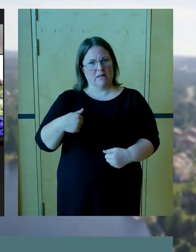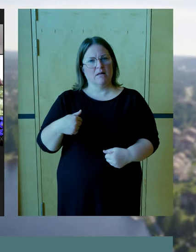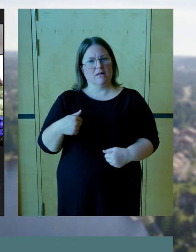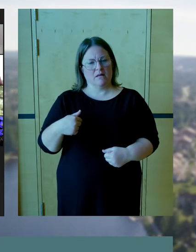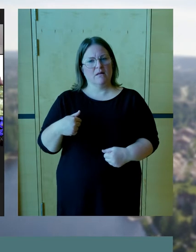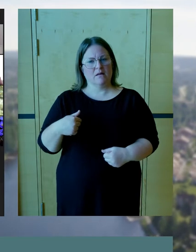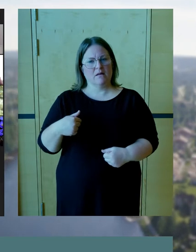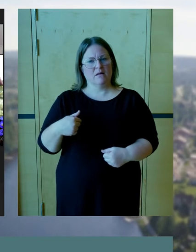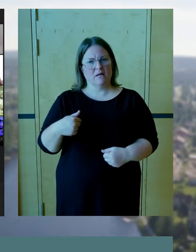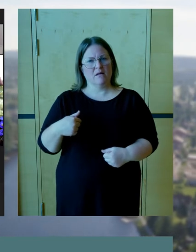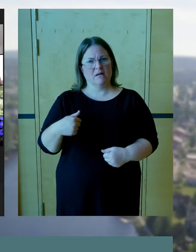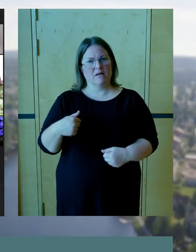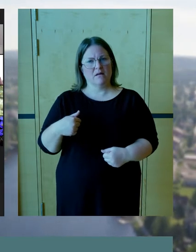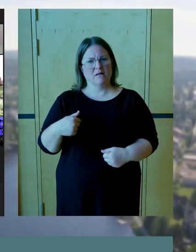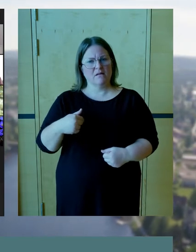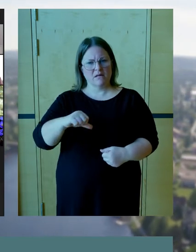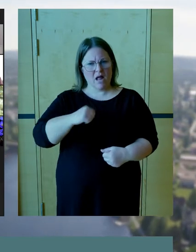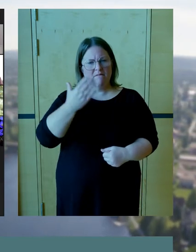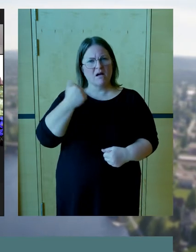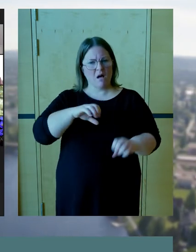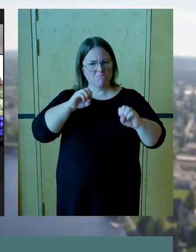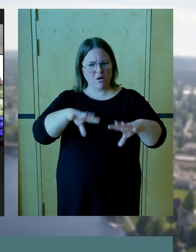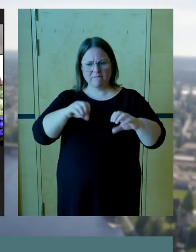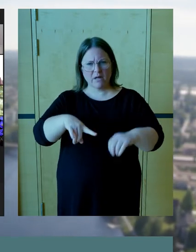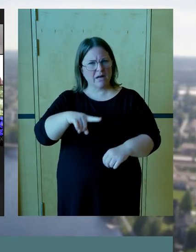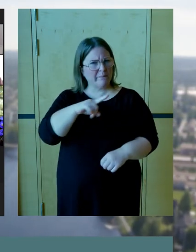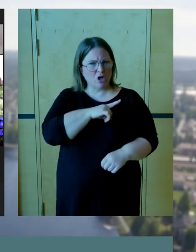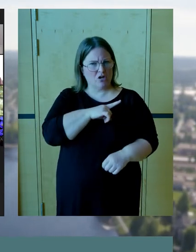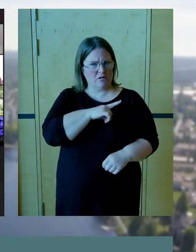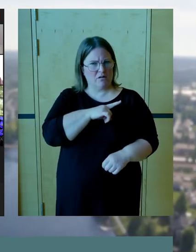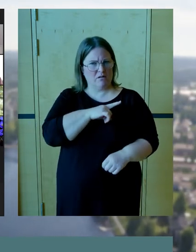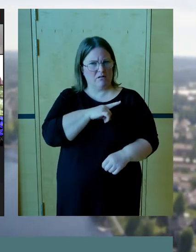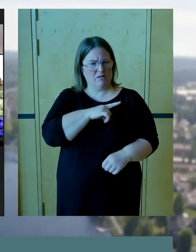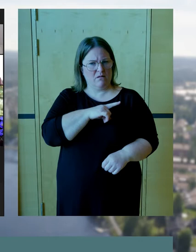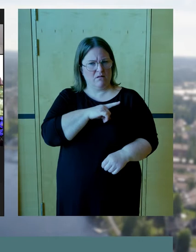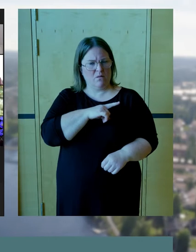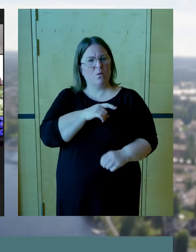Ingen rådighet i de här Fastigheterna och därav också de som får det här uppdraget